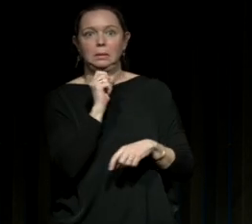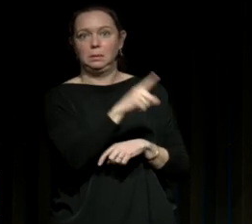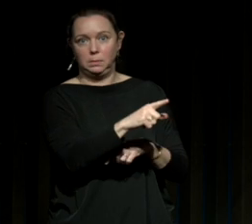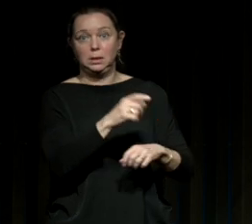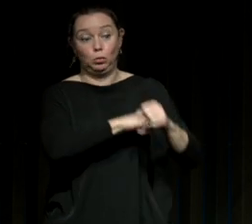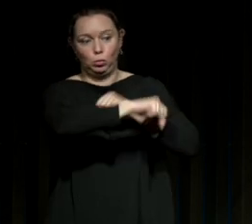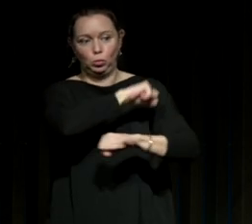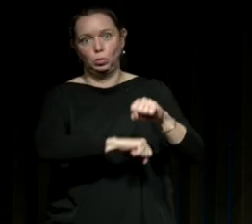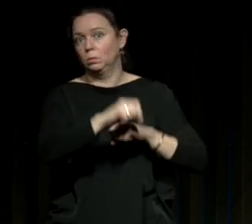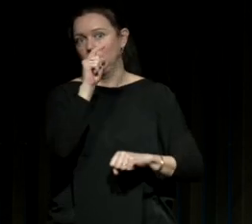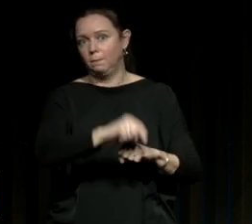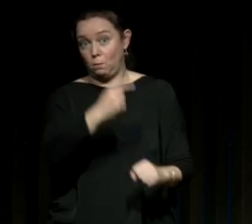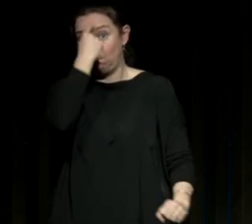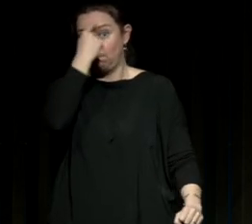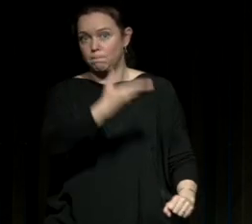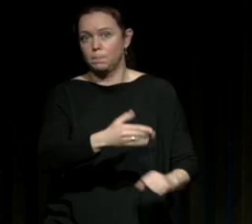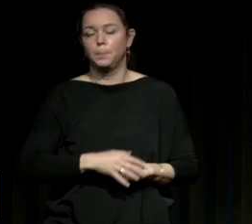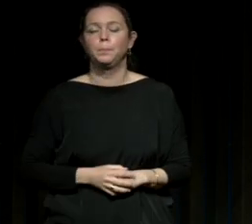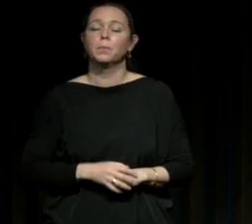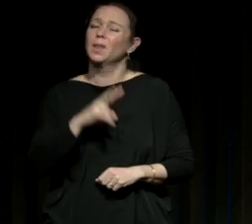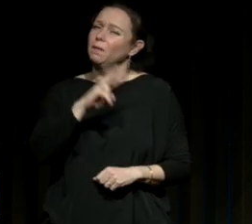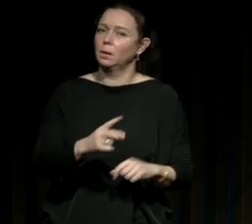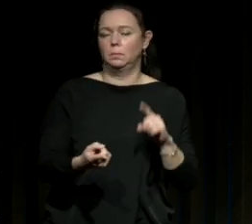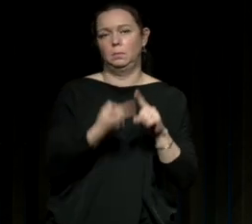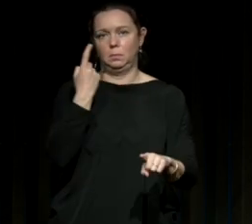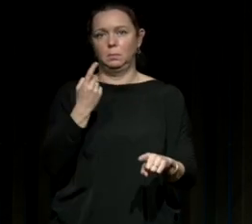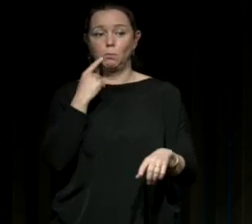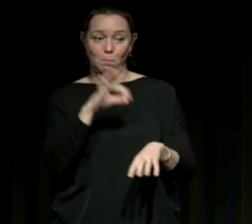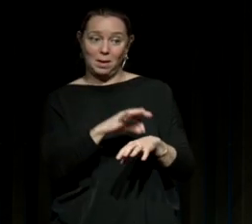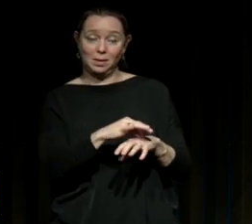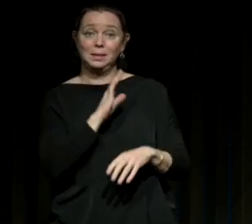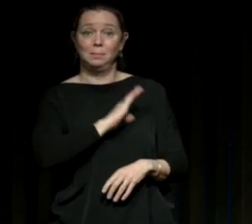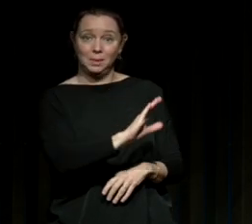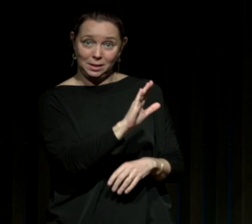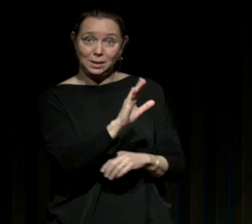c'est quelque chose de très important dans le traitement de cette maladie pourtant pourtant